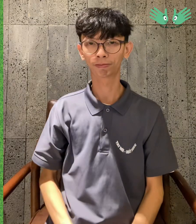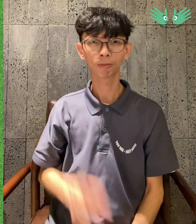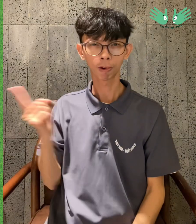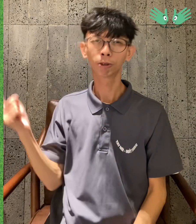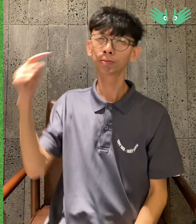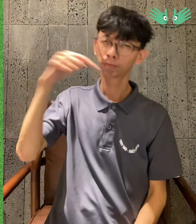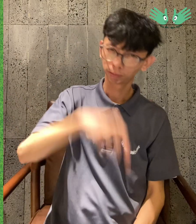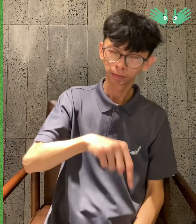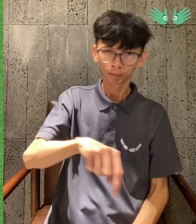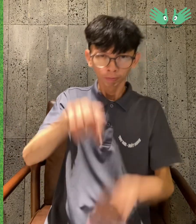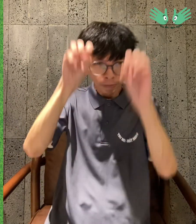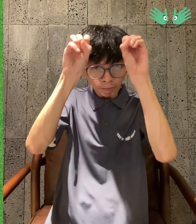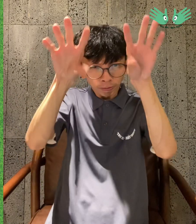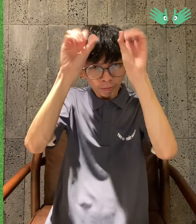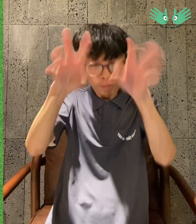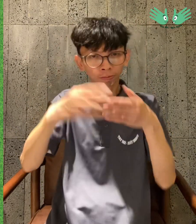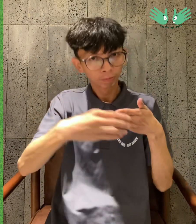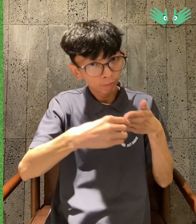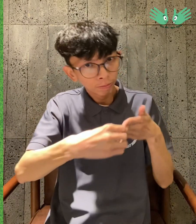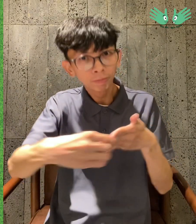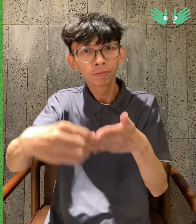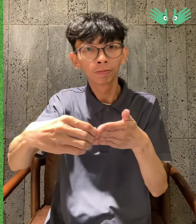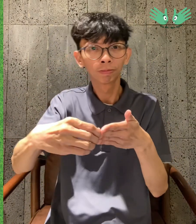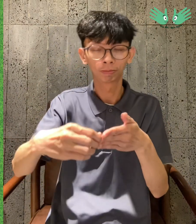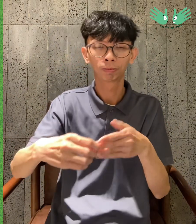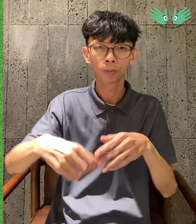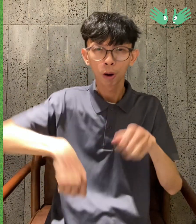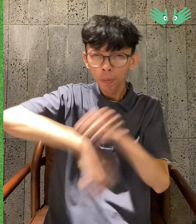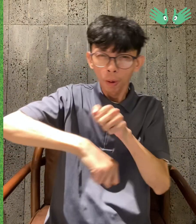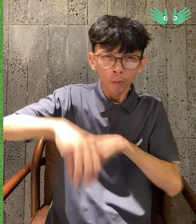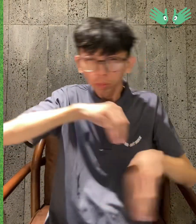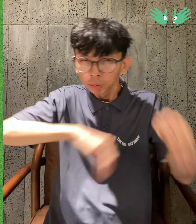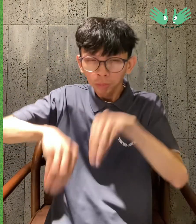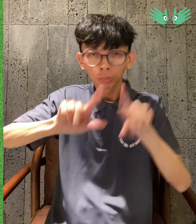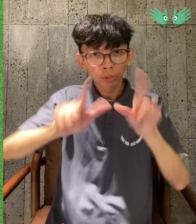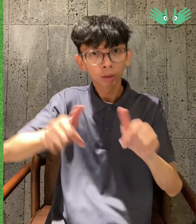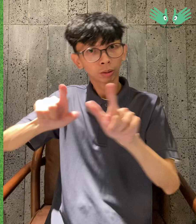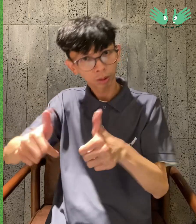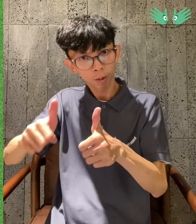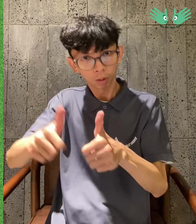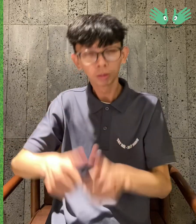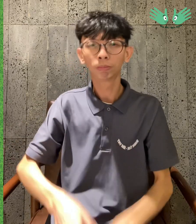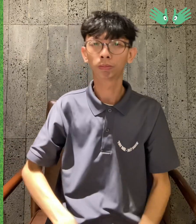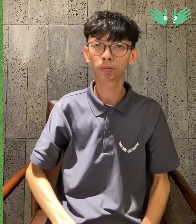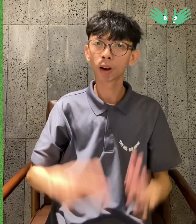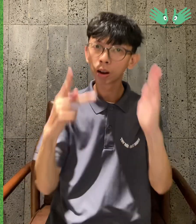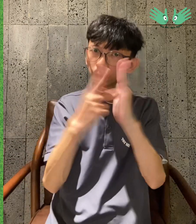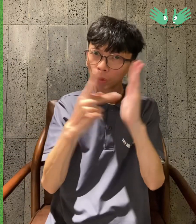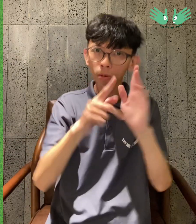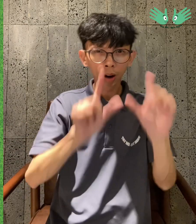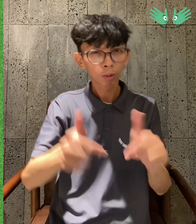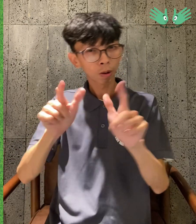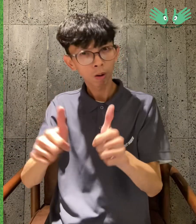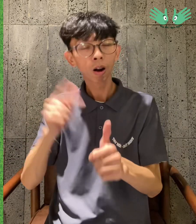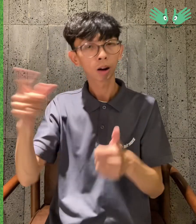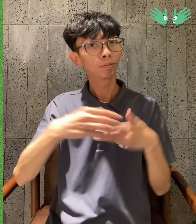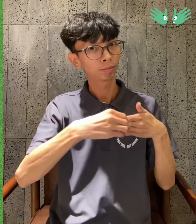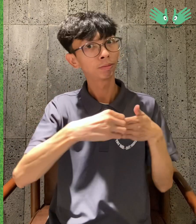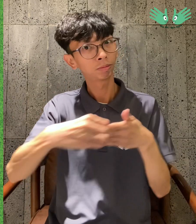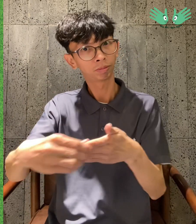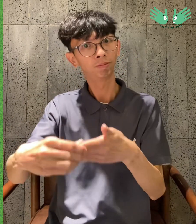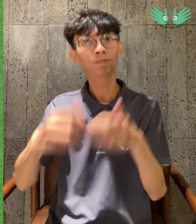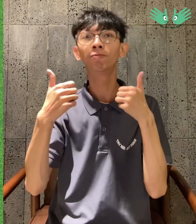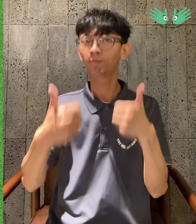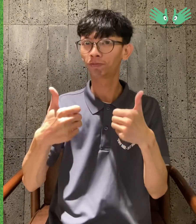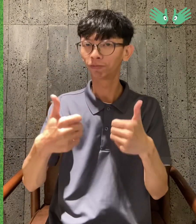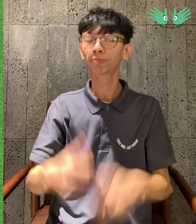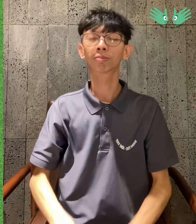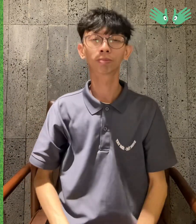Ông đã dạy các cầu thủ bóng đá biết thực hiện các bài chuyền ngắn, phù hợp với thể trạng, kĩ thuật...